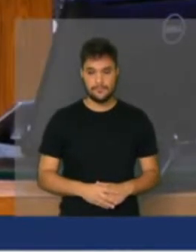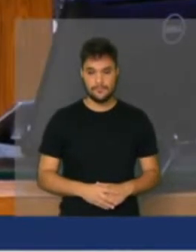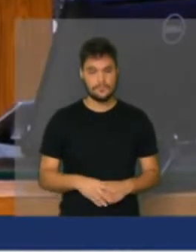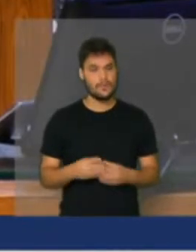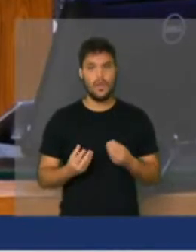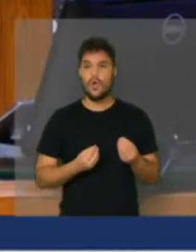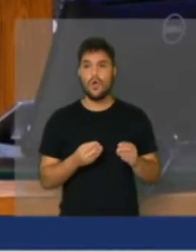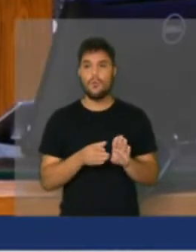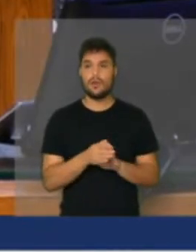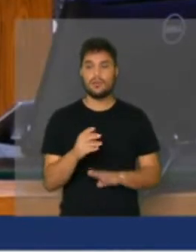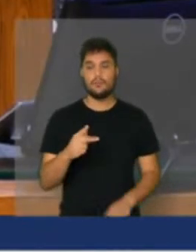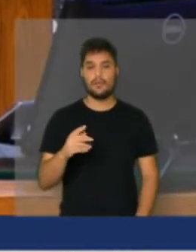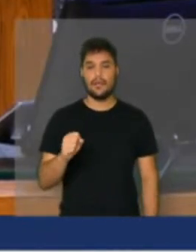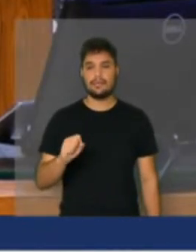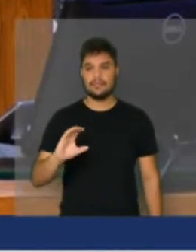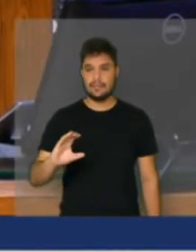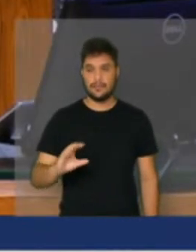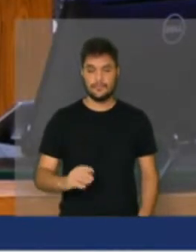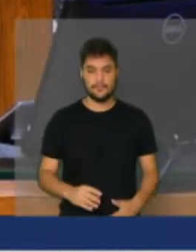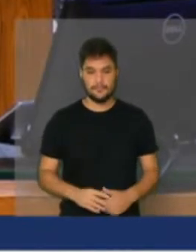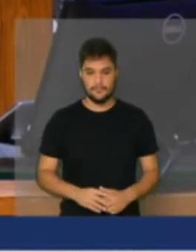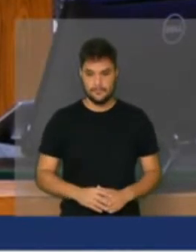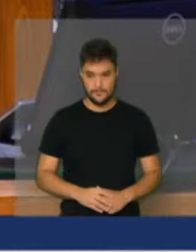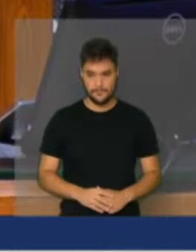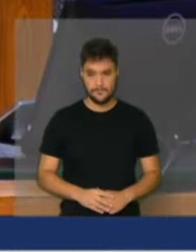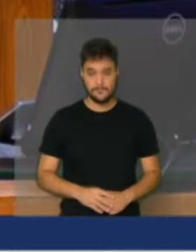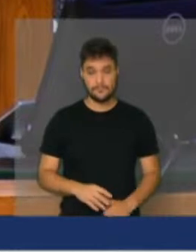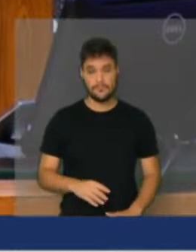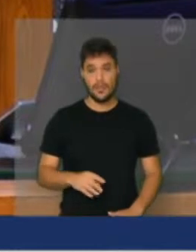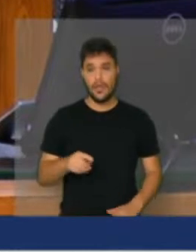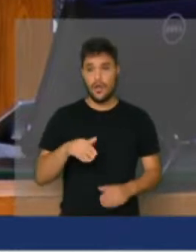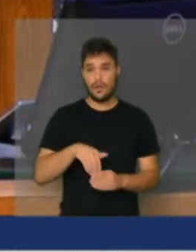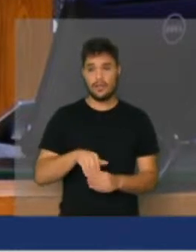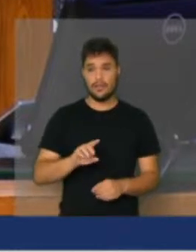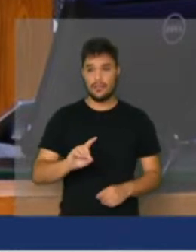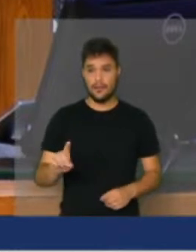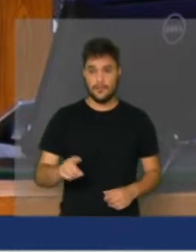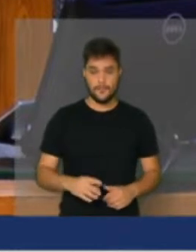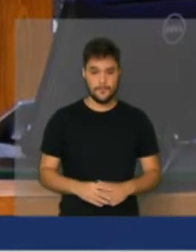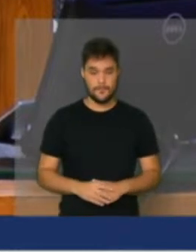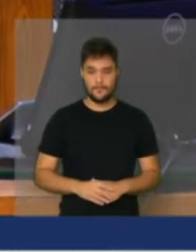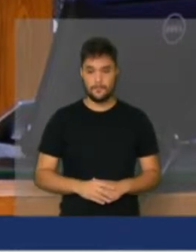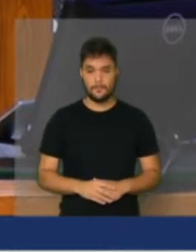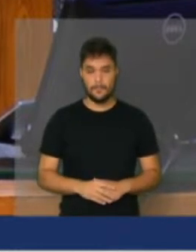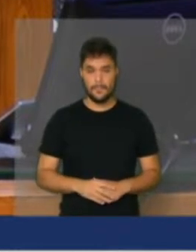ORIENTA NÃO, SENHOR PRESIDENTE. [PRESIDENTE]: COMO ORIENTA O PROS? [REPÓRTER]: ESTÁ PRESIDINDO OS TRABALHOS NESSE